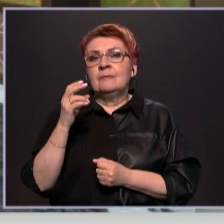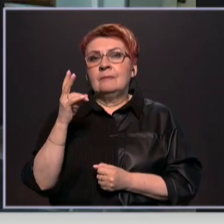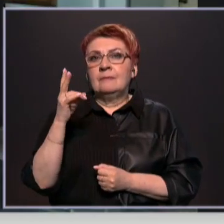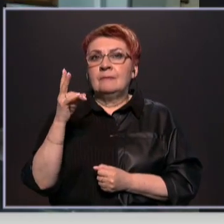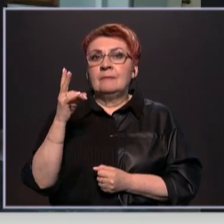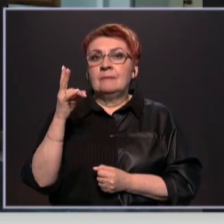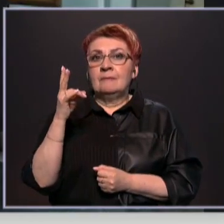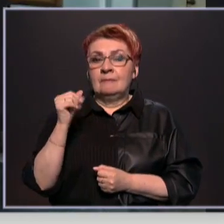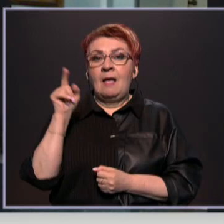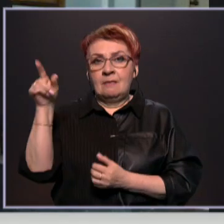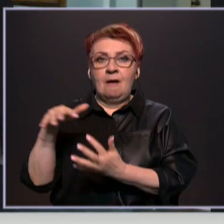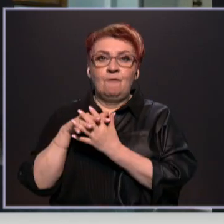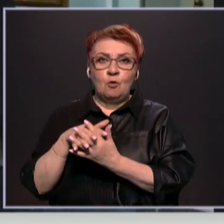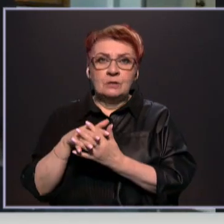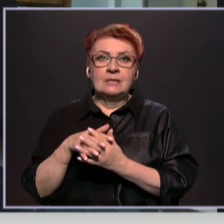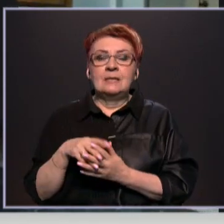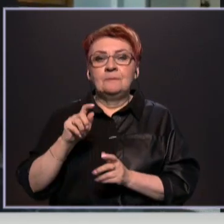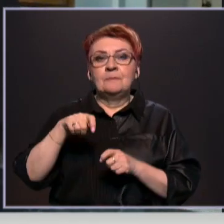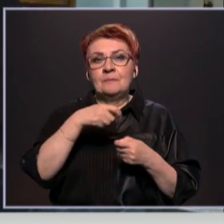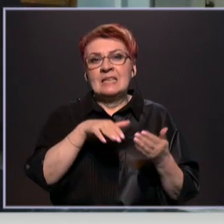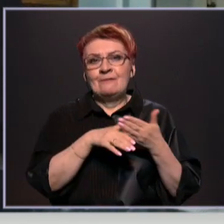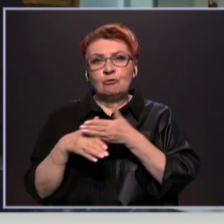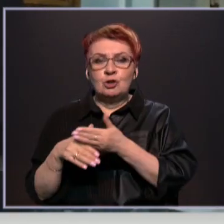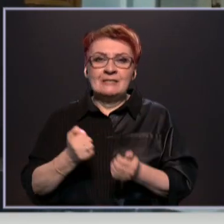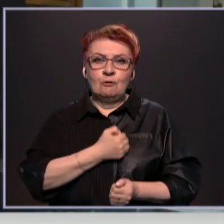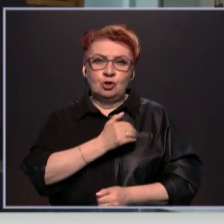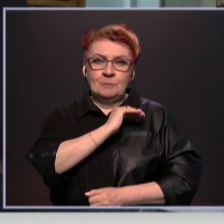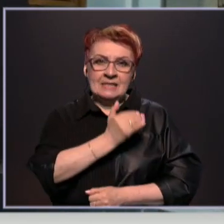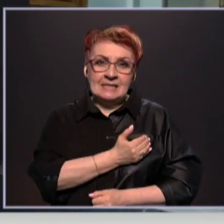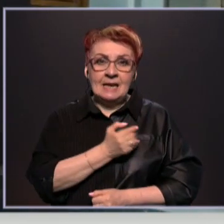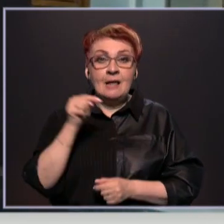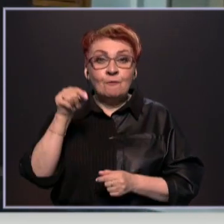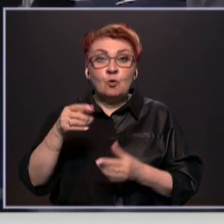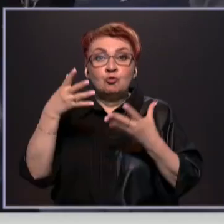дар синодальному отделу по взаимоотношениям с вооруженными силами и в тот же день он отправился